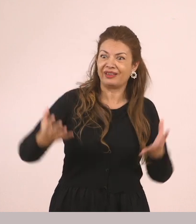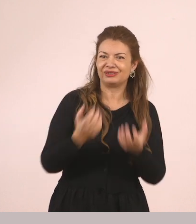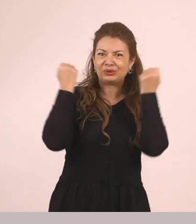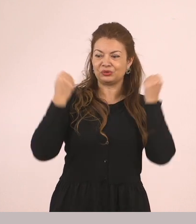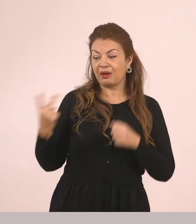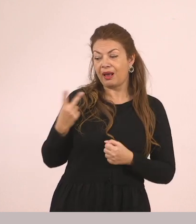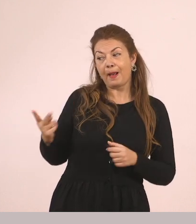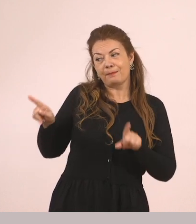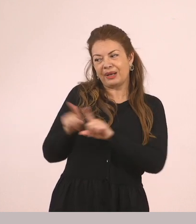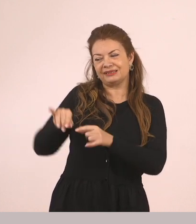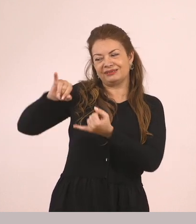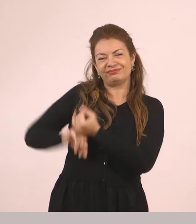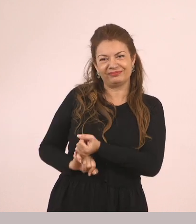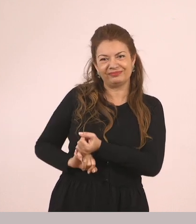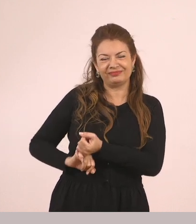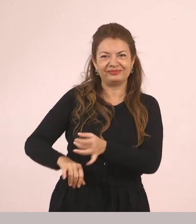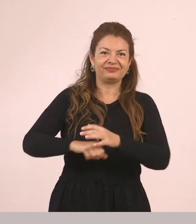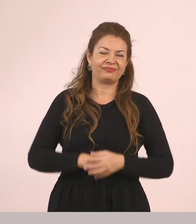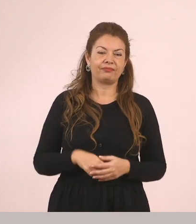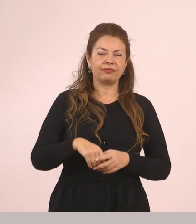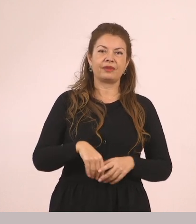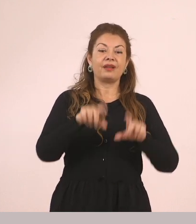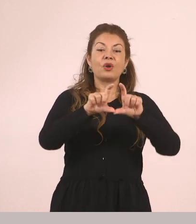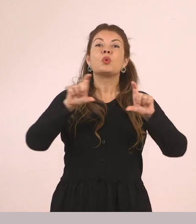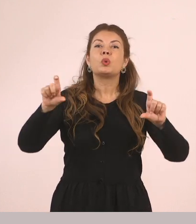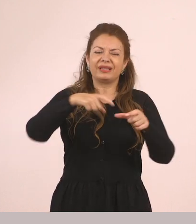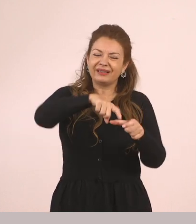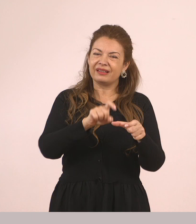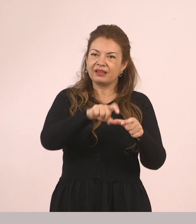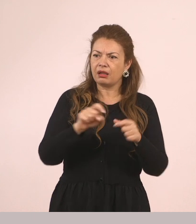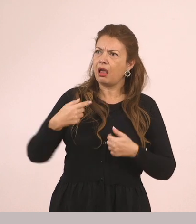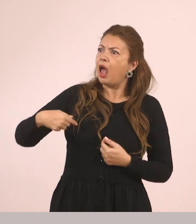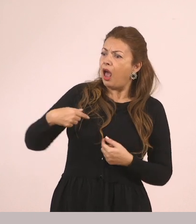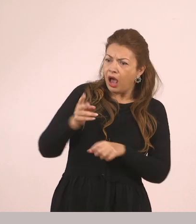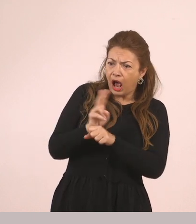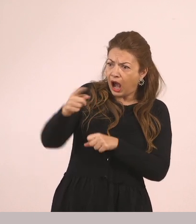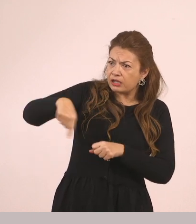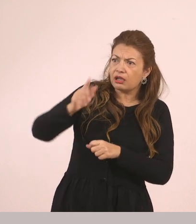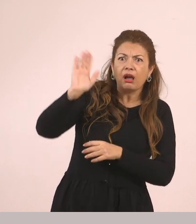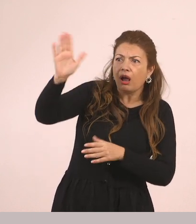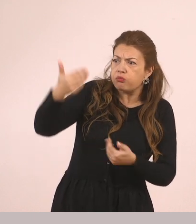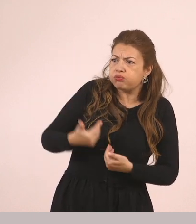Αλουμινόκουτο: Ε, ψιτ! Πού πάτε και μας αφήνετε; Τι θ' απογίνουμε εμείς τ' Αλουμινόκουτα των αναψυκτικών